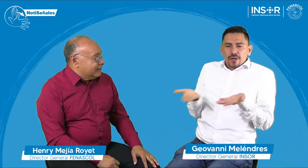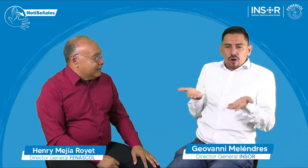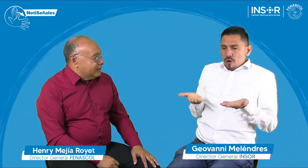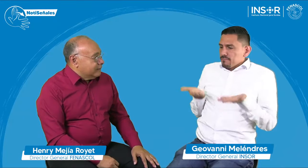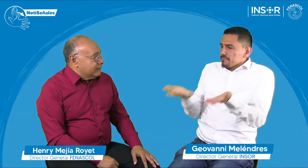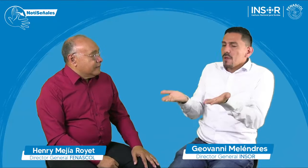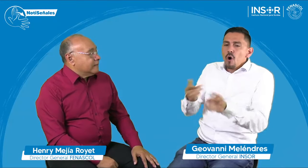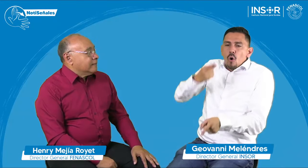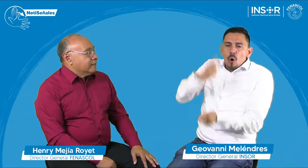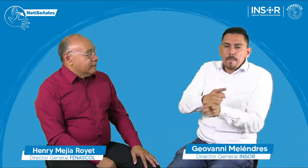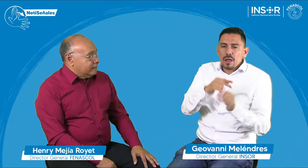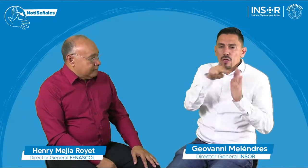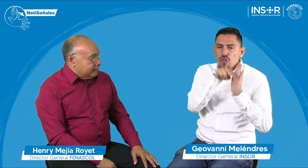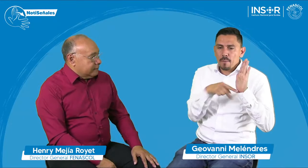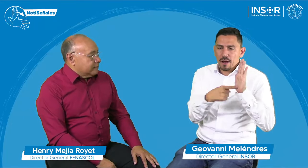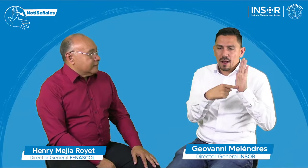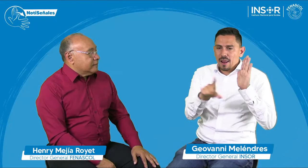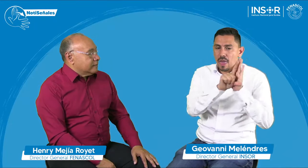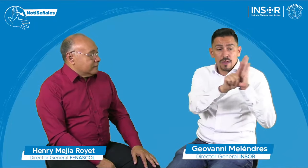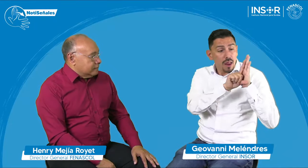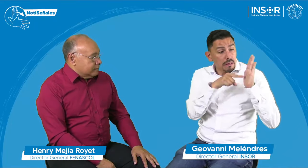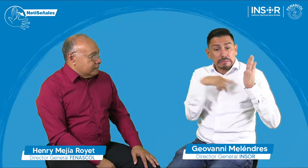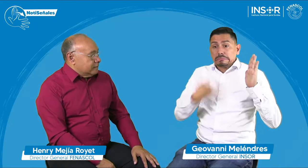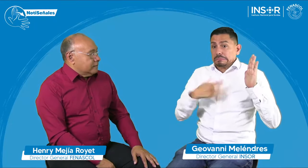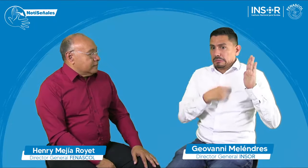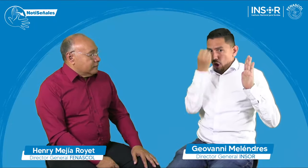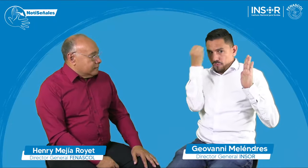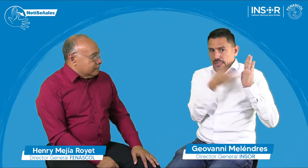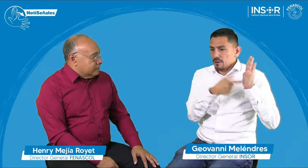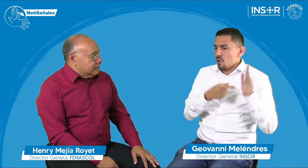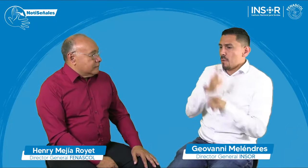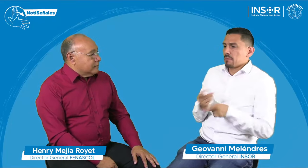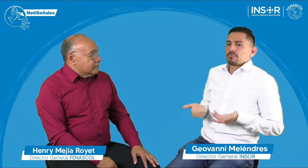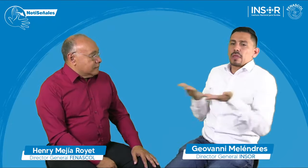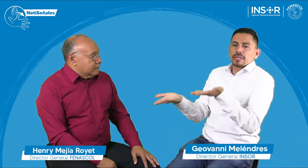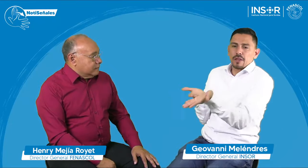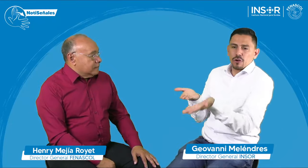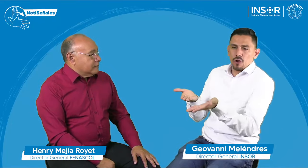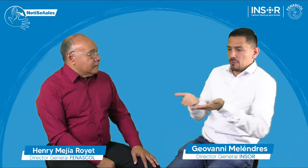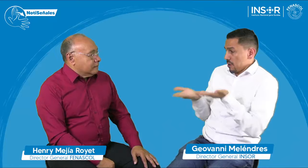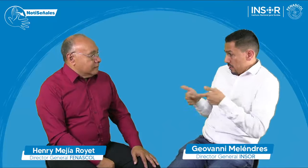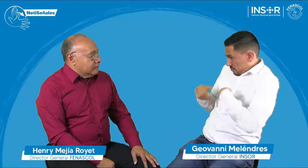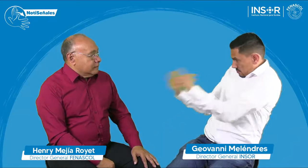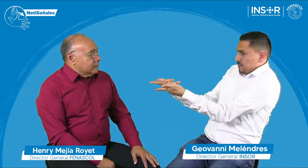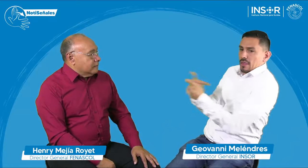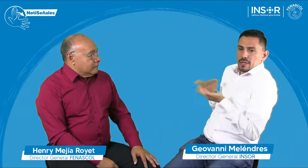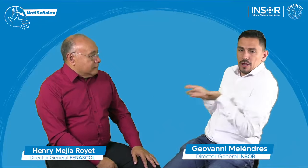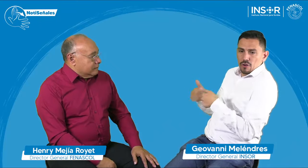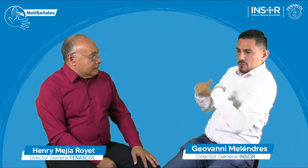pensando eh al gobierno atacándome a mí pero pues realmente es diferente damos un